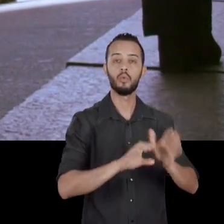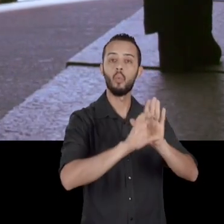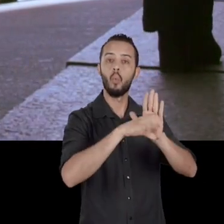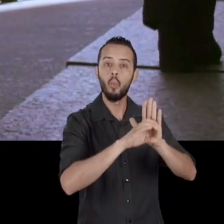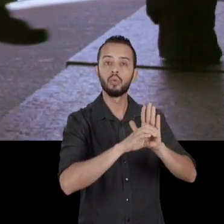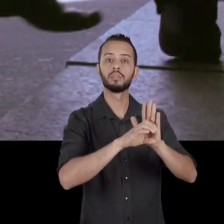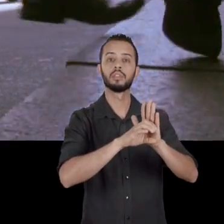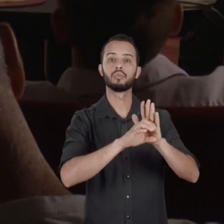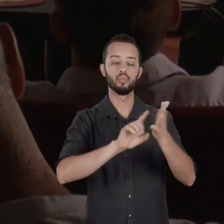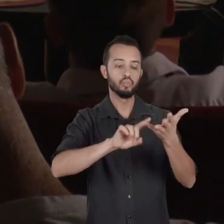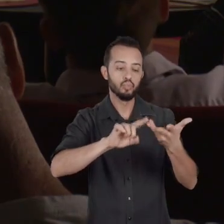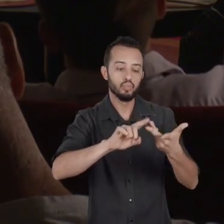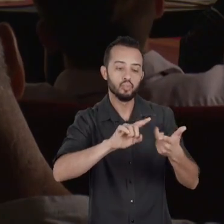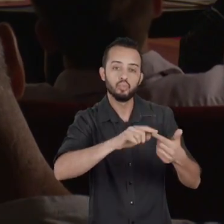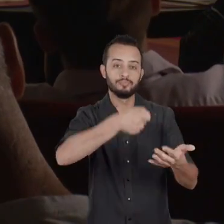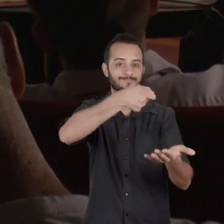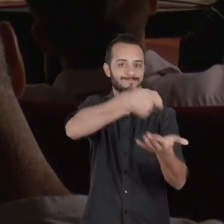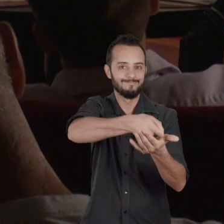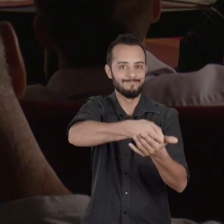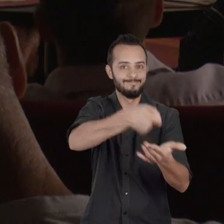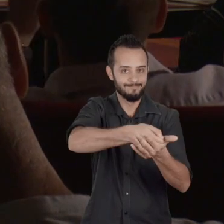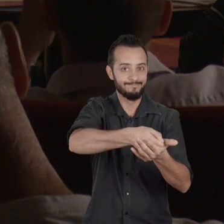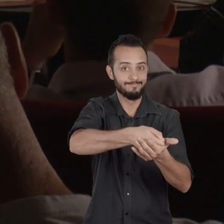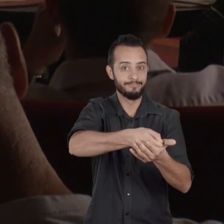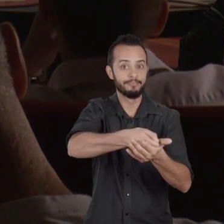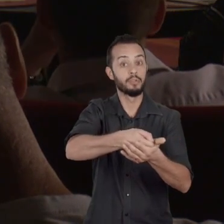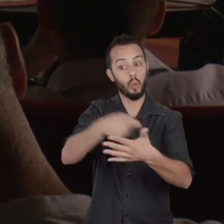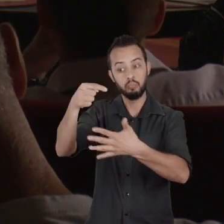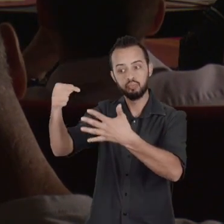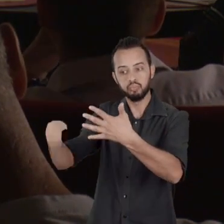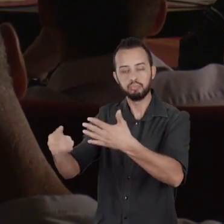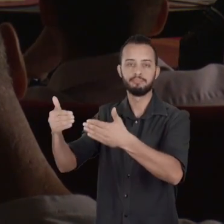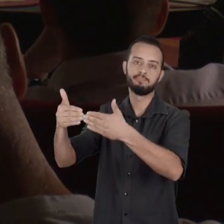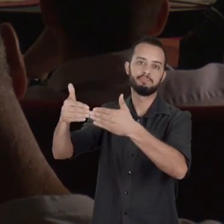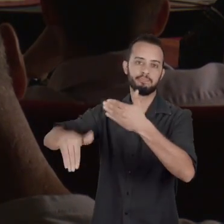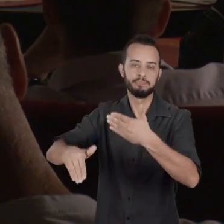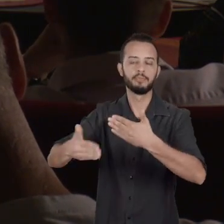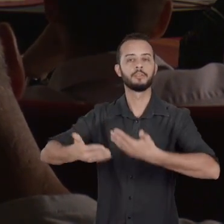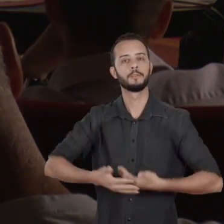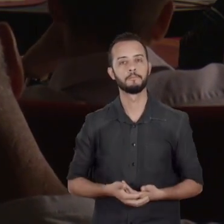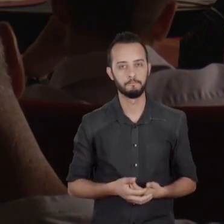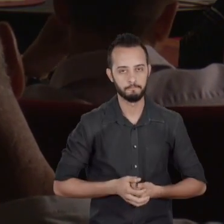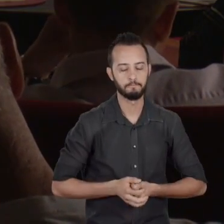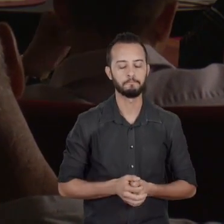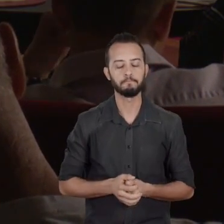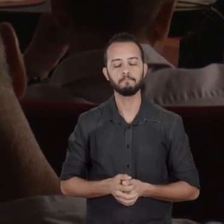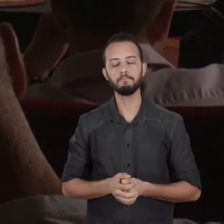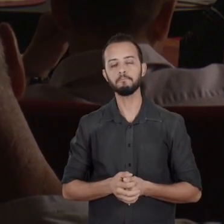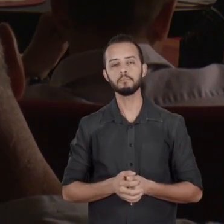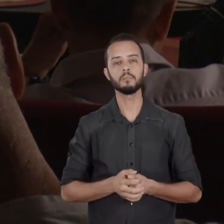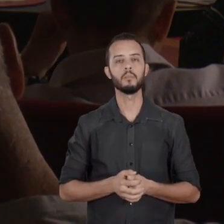afirmar que uma coisa existe, segundo ponto, é também de alguma maneira afirmar o quê ela não é.